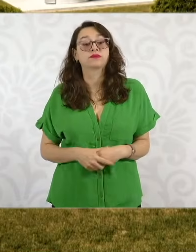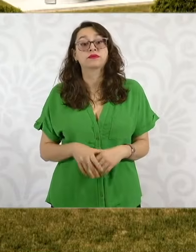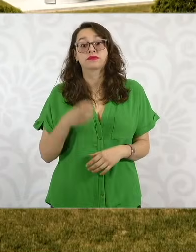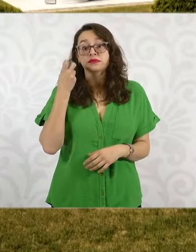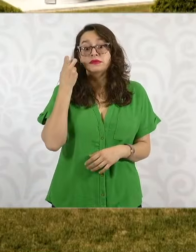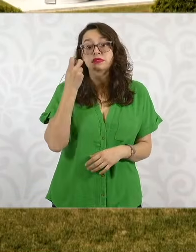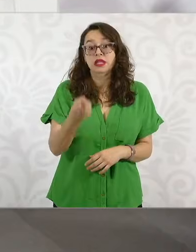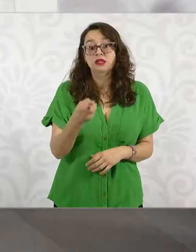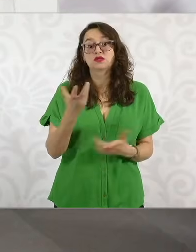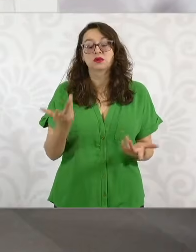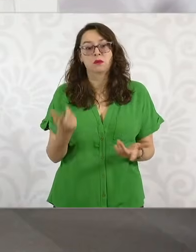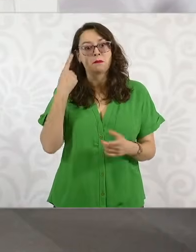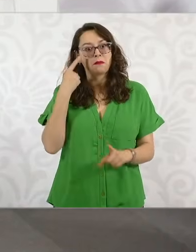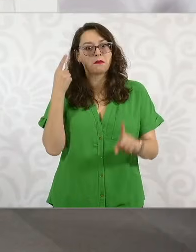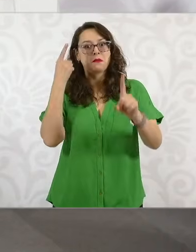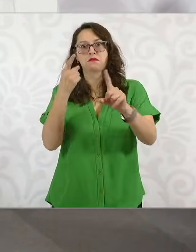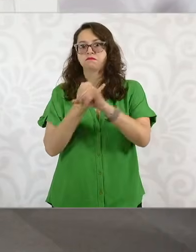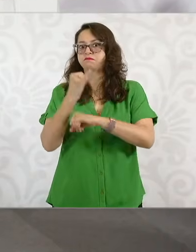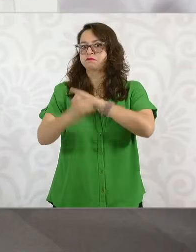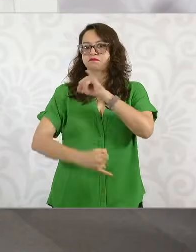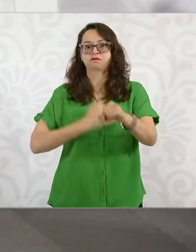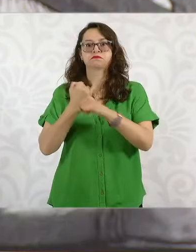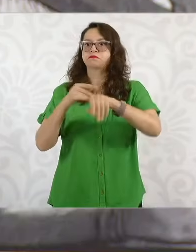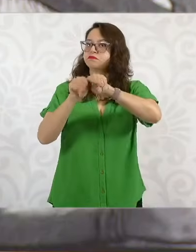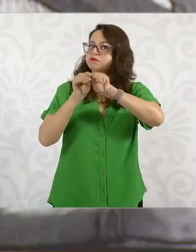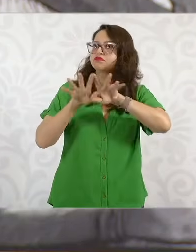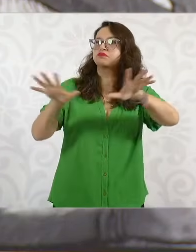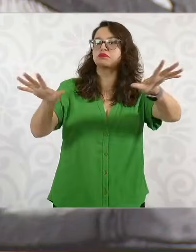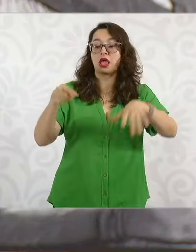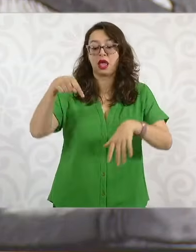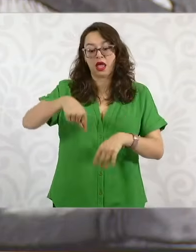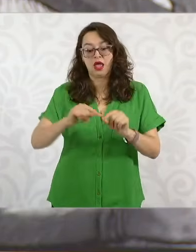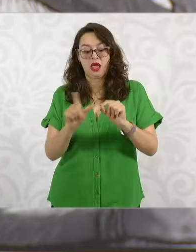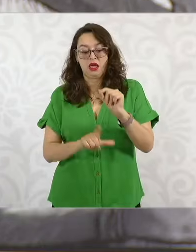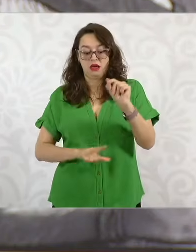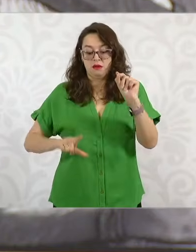mundial y posiciona México en una posición dentro de la red de global de manufactura